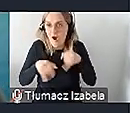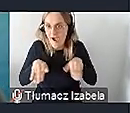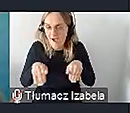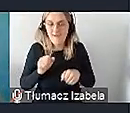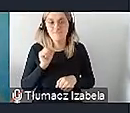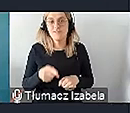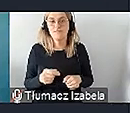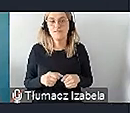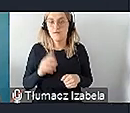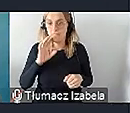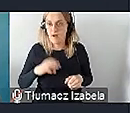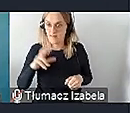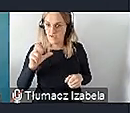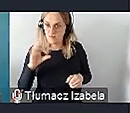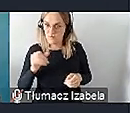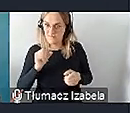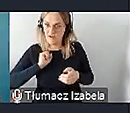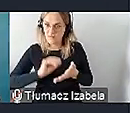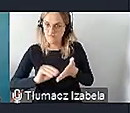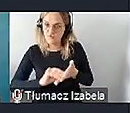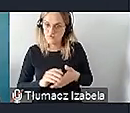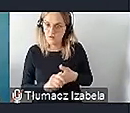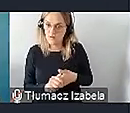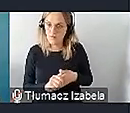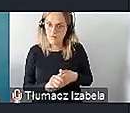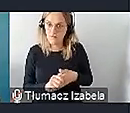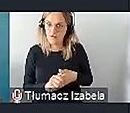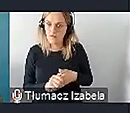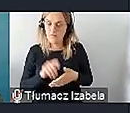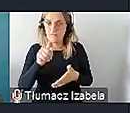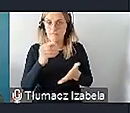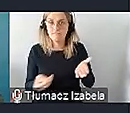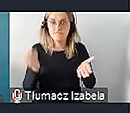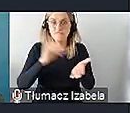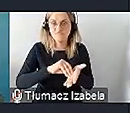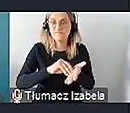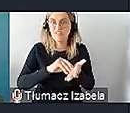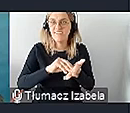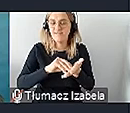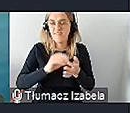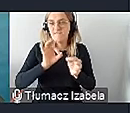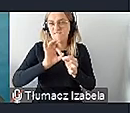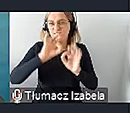Pani Katarzyna bardzo fajnie pisze o tym, że składa się z figur geometrycznych. Dokładnie tak.